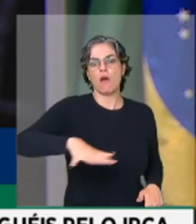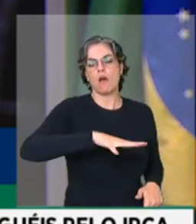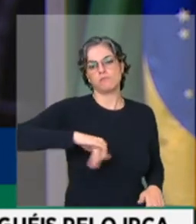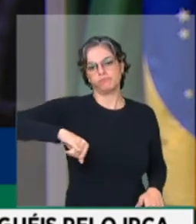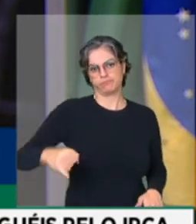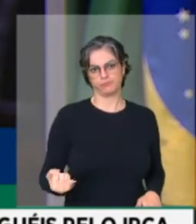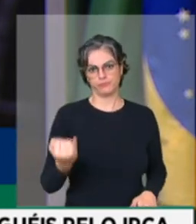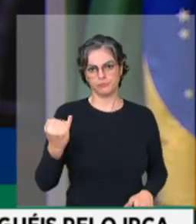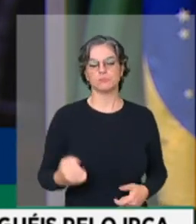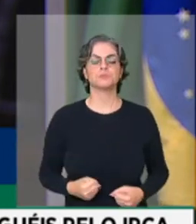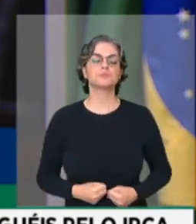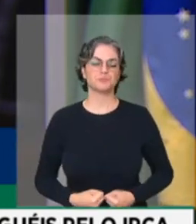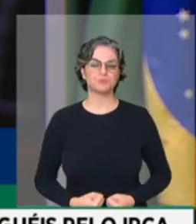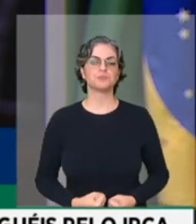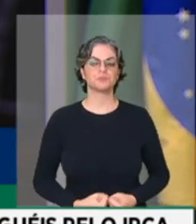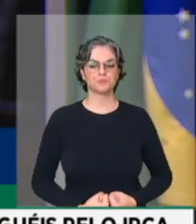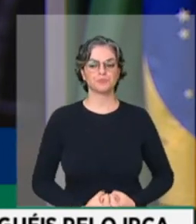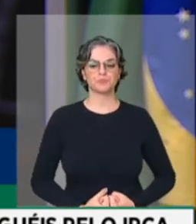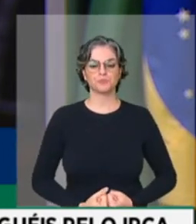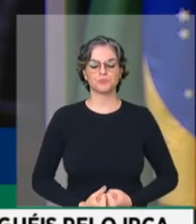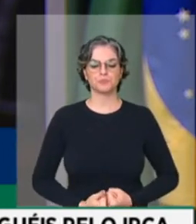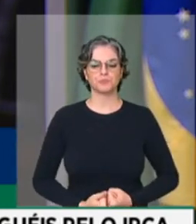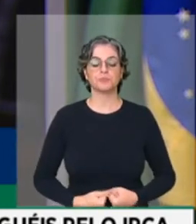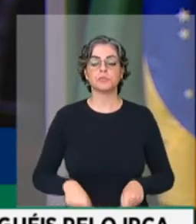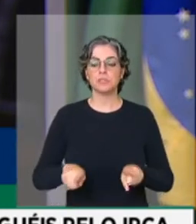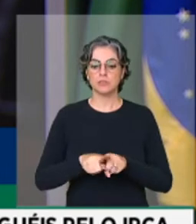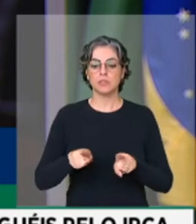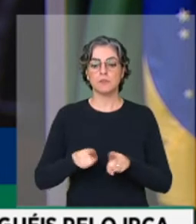PERNAMBUCO TAMBÉM ESSA ÁREA ESTARIA KFNEUND TAMBÉM UMA AQUISIÇÃO DE OUTRA ÁREA NA FRENTE... DE ONDE VAI SER